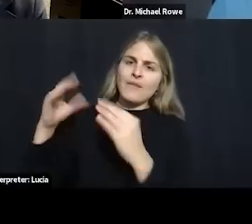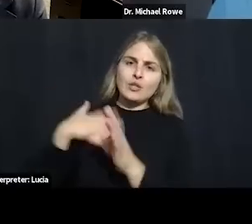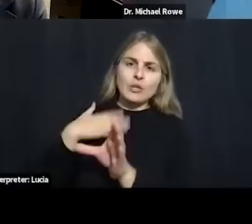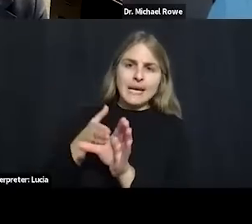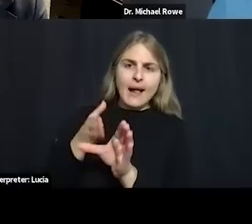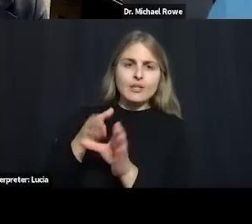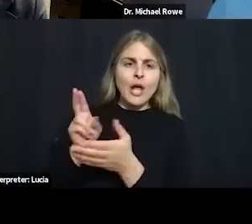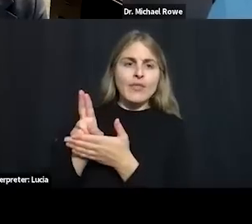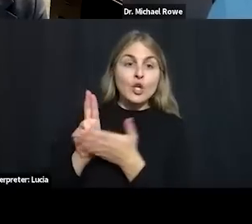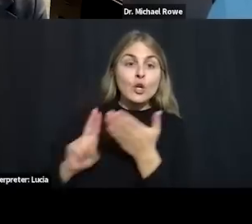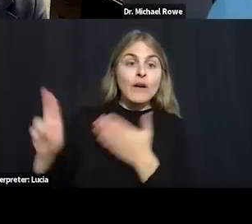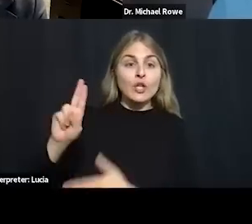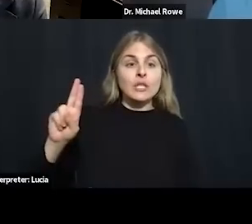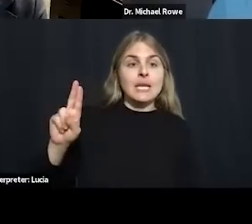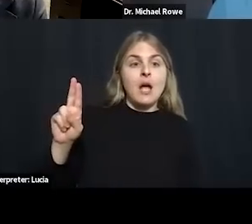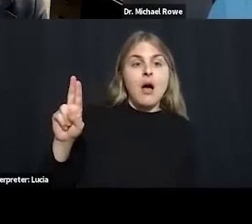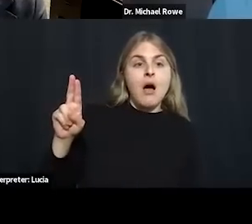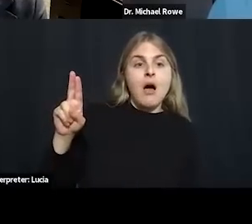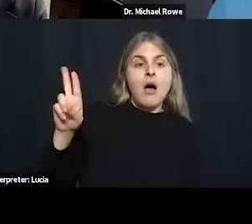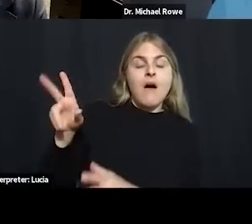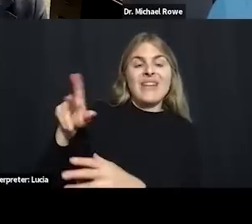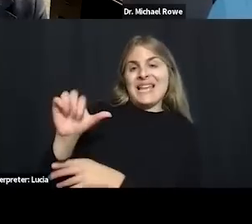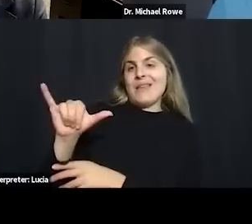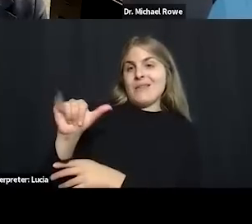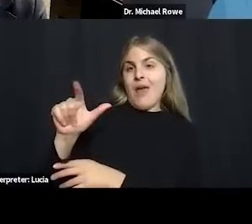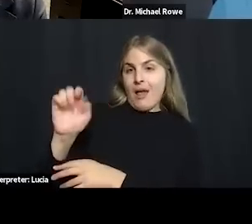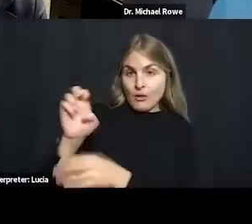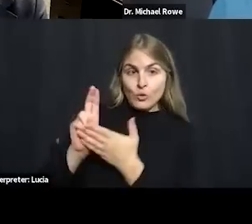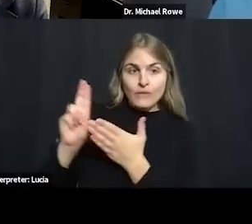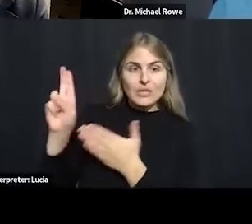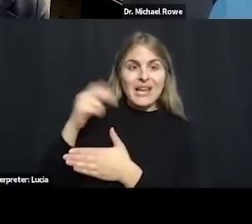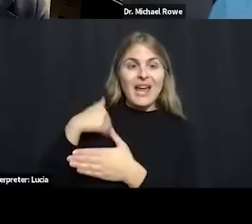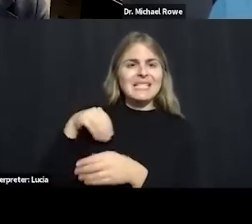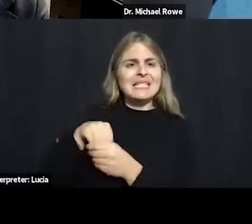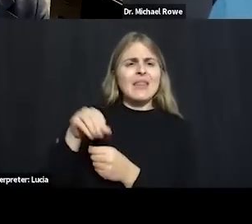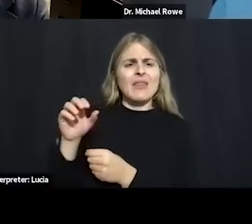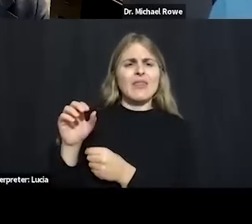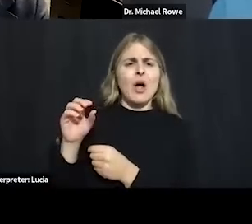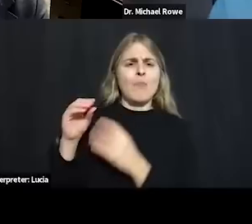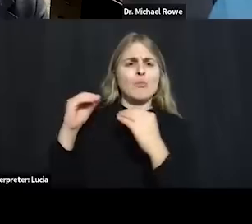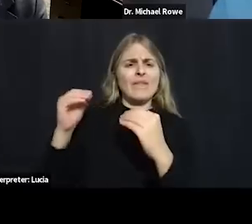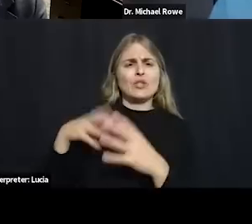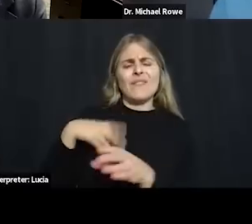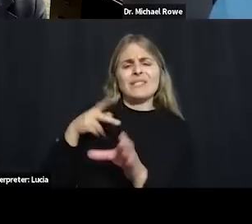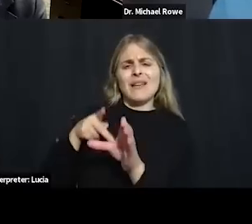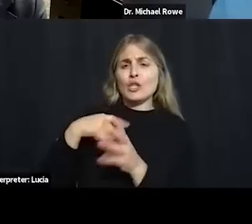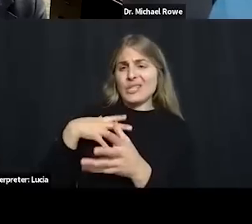También es profesor en la Universidad de Ciencias Aplicadas de Inland Norway. Ha escrito y realizado, investigaciones financiadas sobre el sinhogarismo